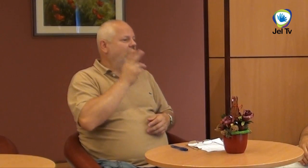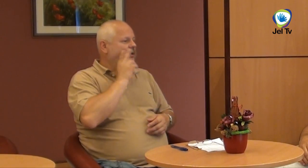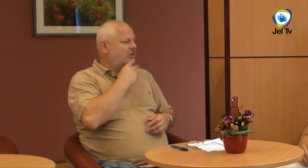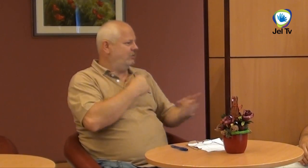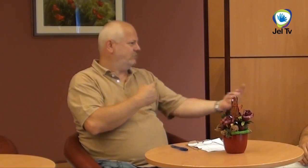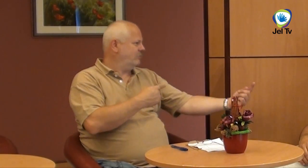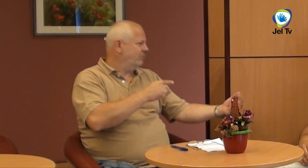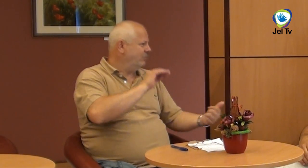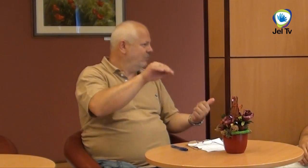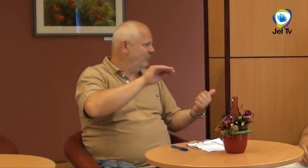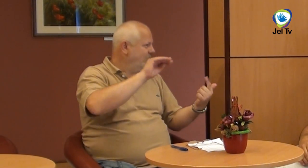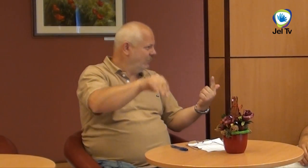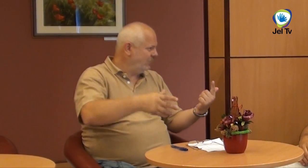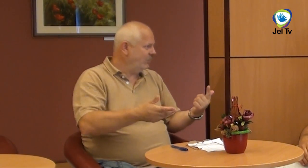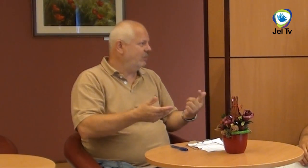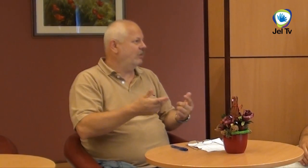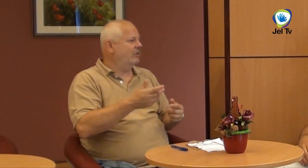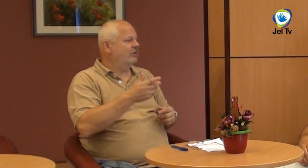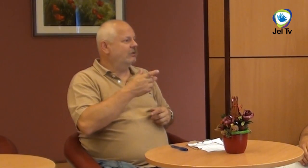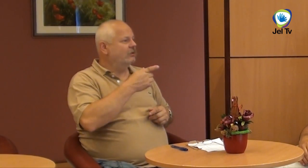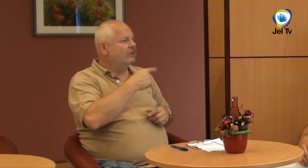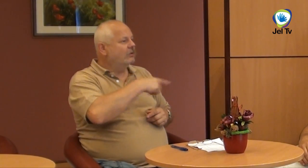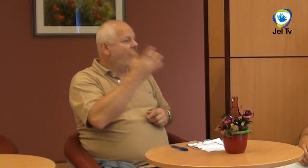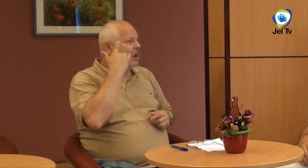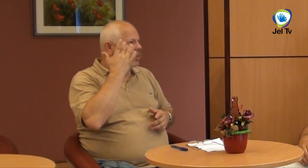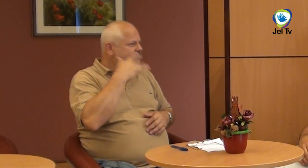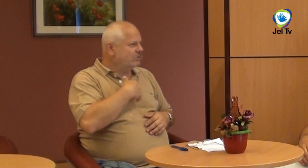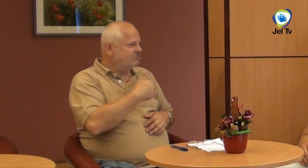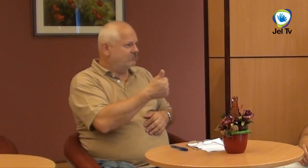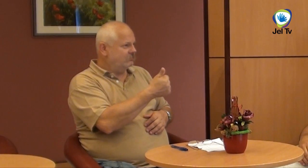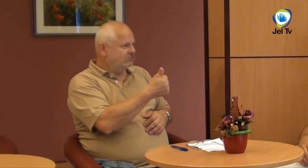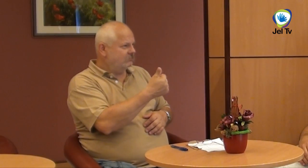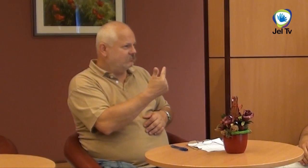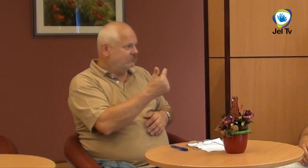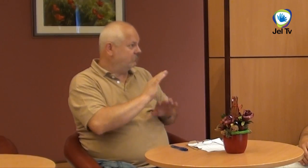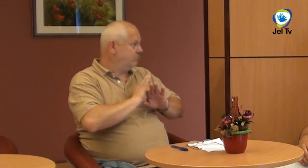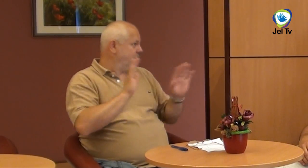Siketek, mi ketten feltettünk egy-két kérdést, hallók között az hiszem, volt még egy-kettő, aki kérdezett.